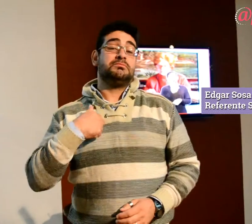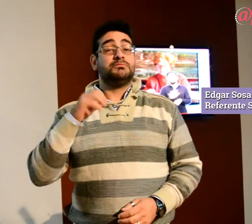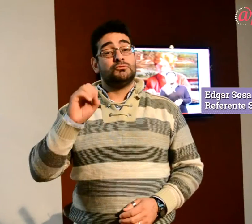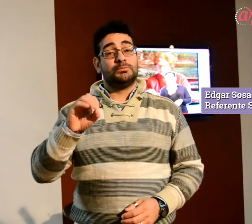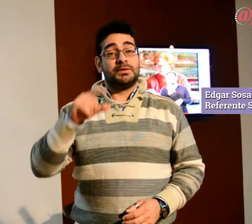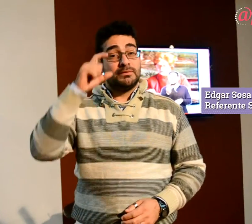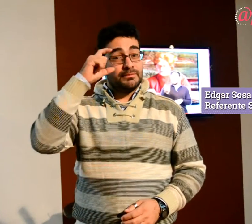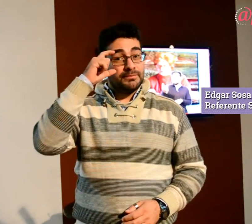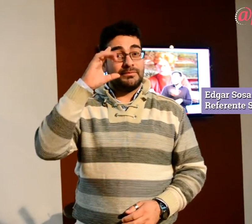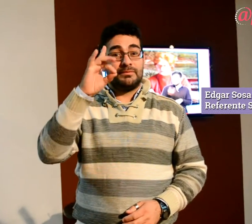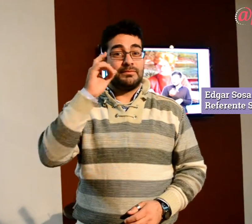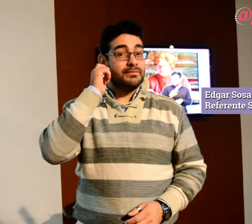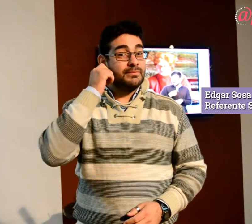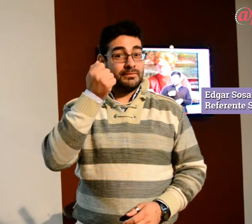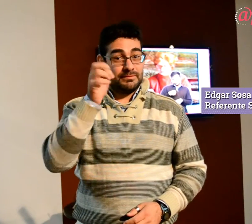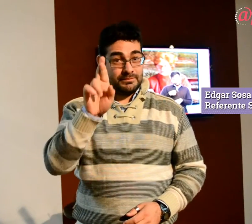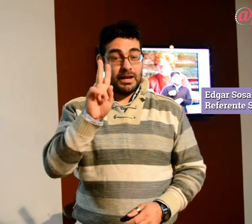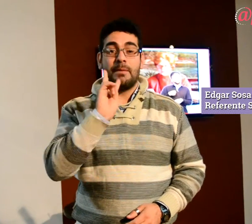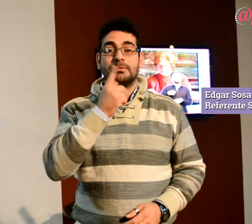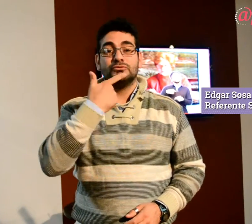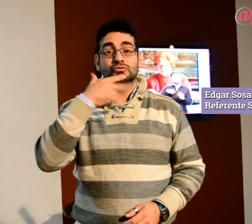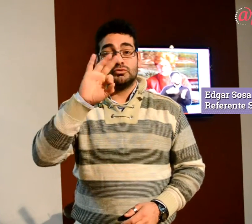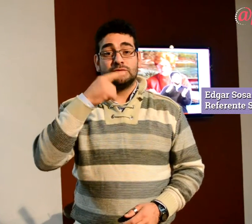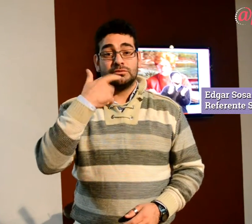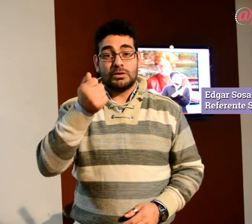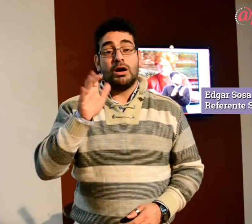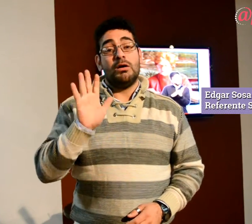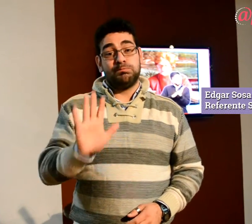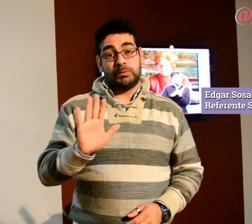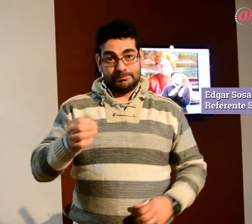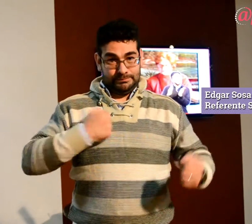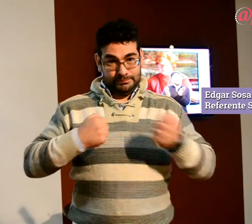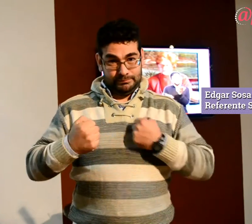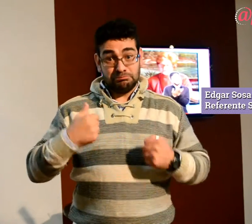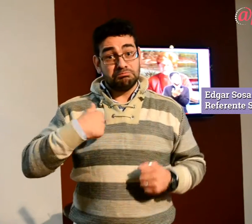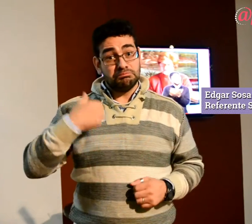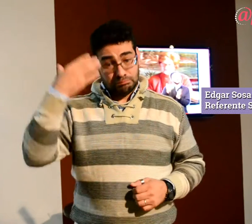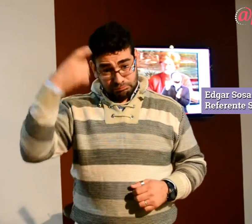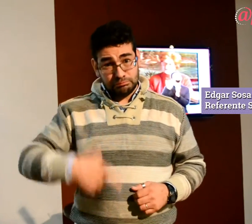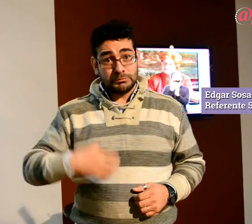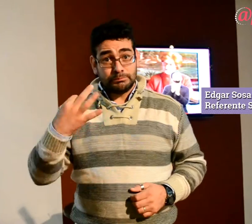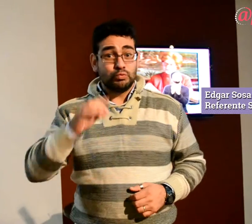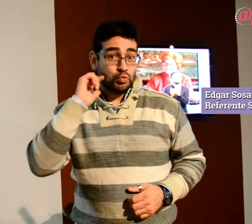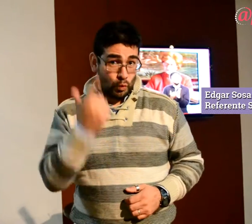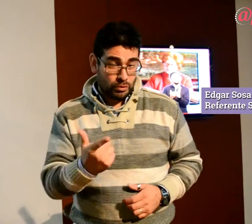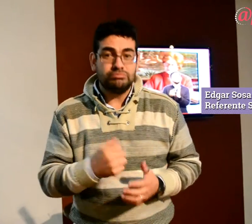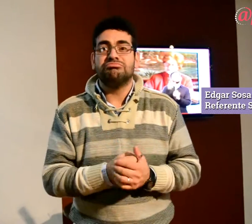Mi nombre es Edgar Sosa, esta es mi seña personal. Soy una persona sorda.